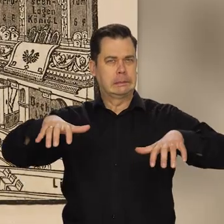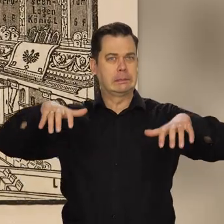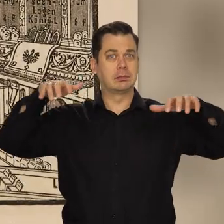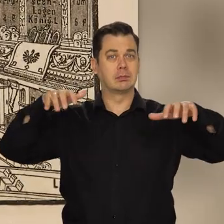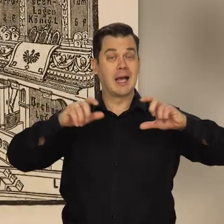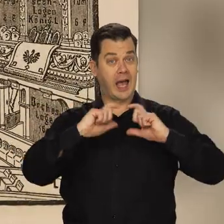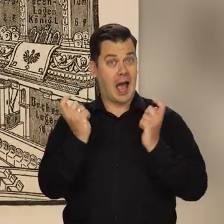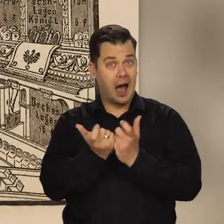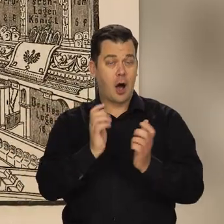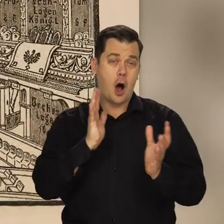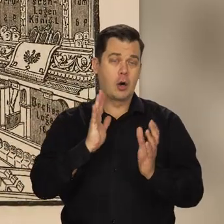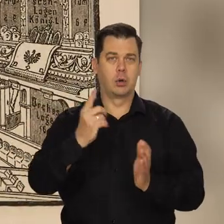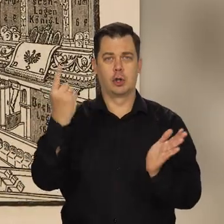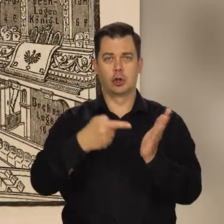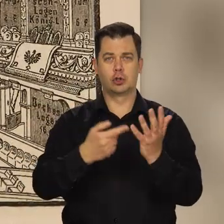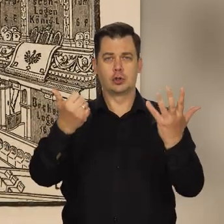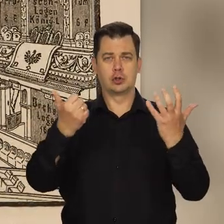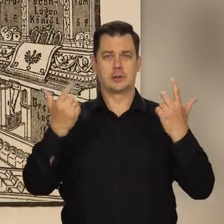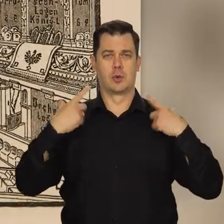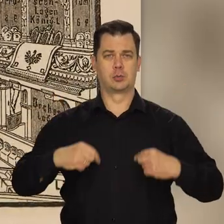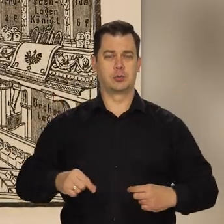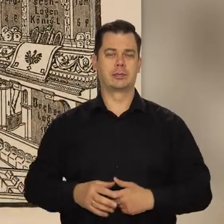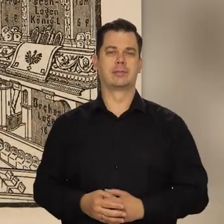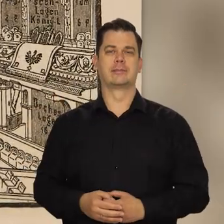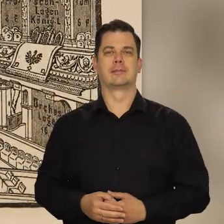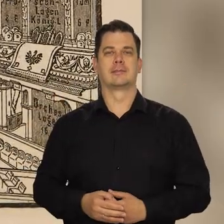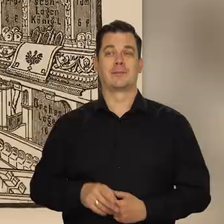i mógł pomieścić około 1600 widzów.